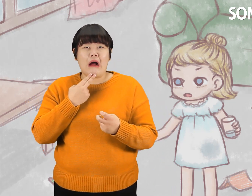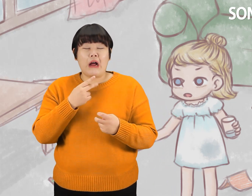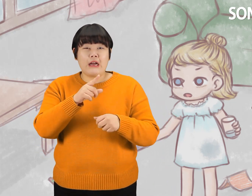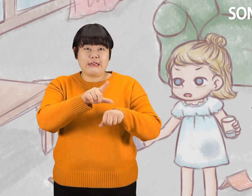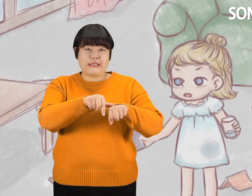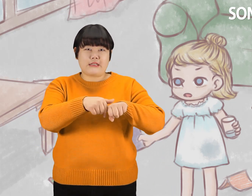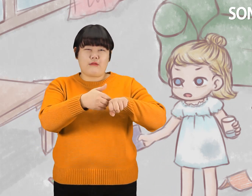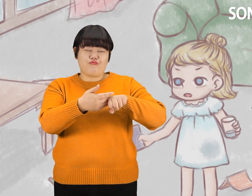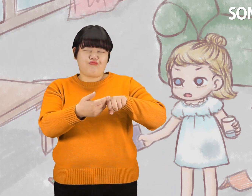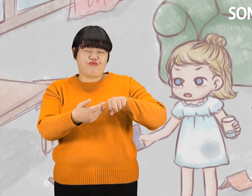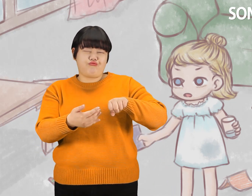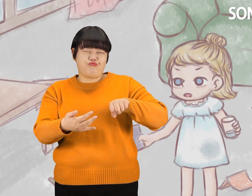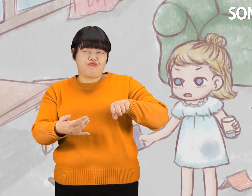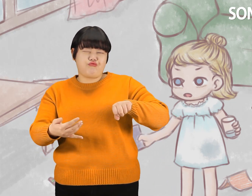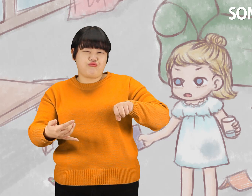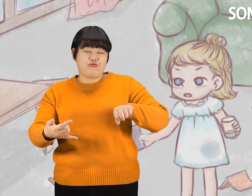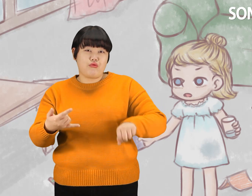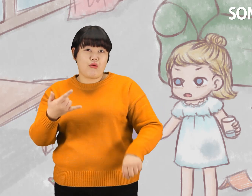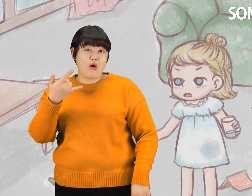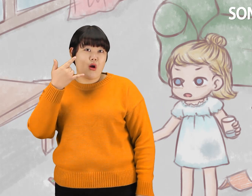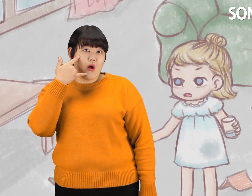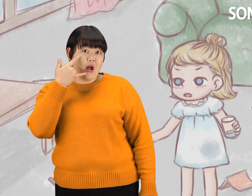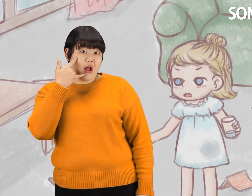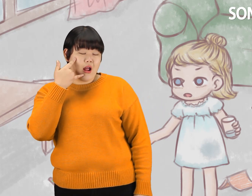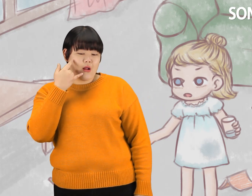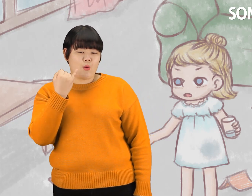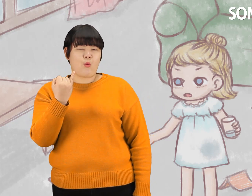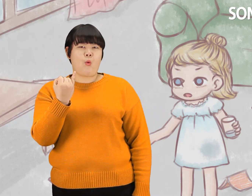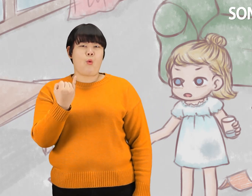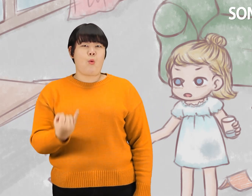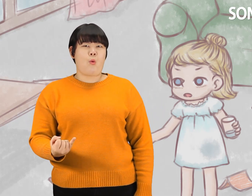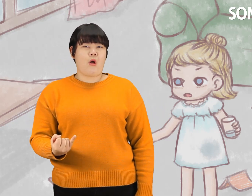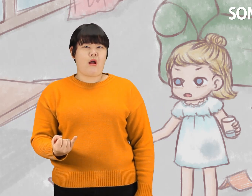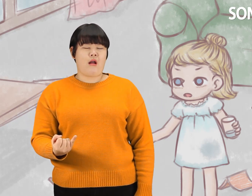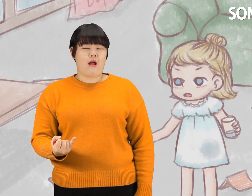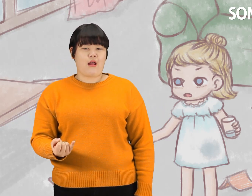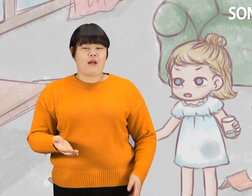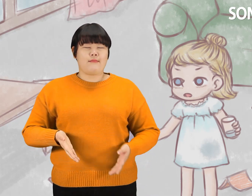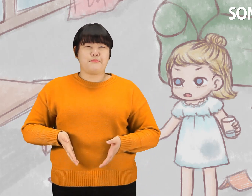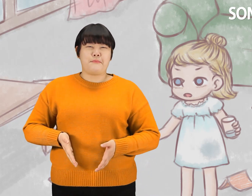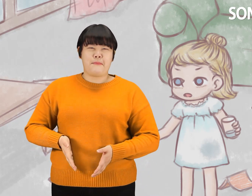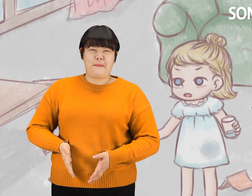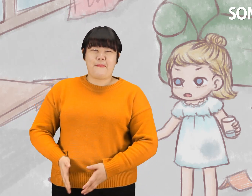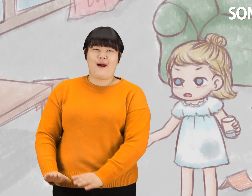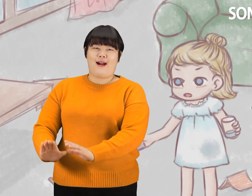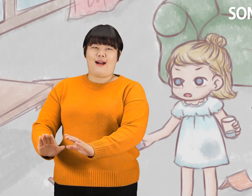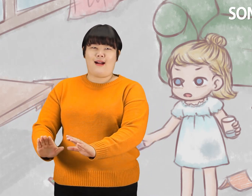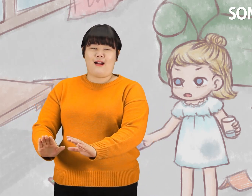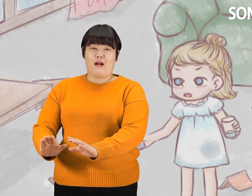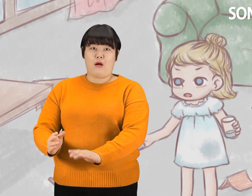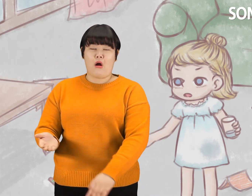いつのまにかヘレンも弟ができました。